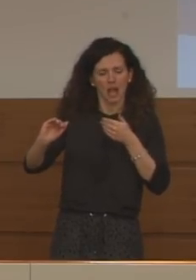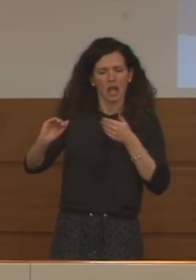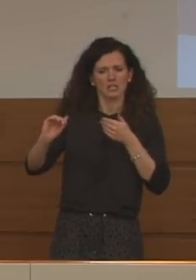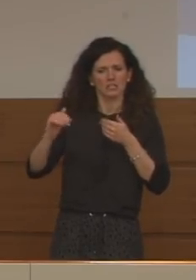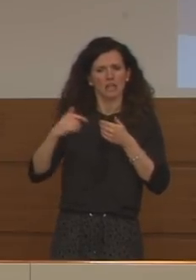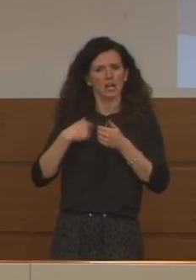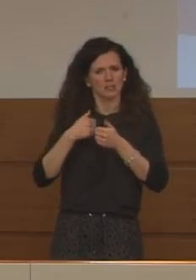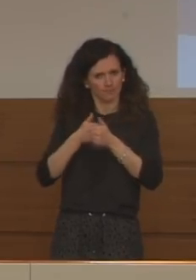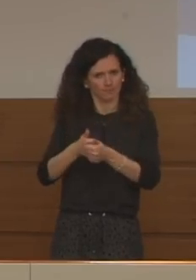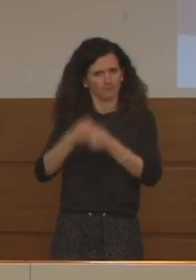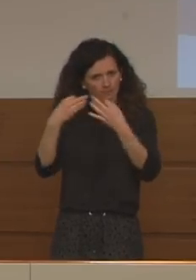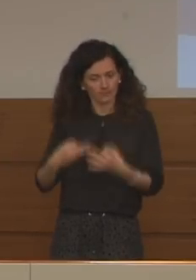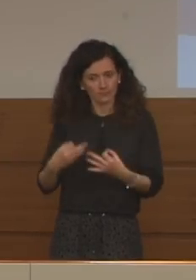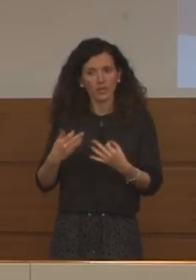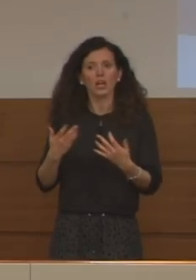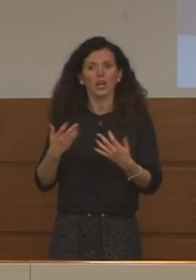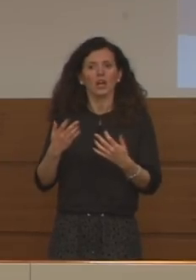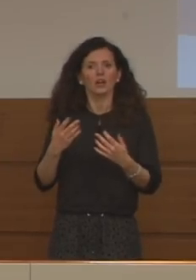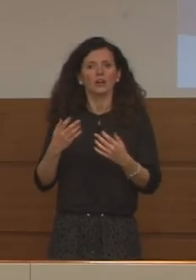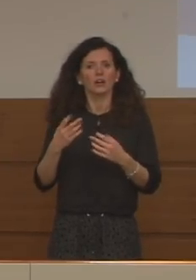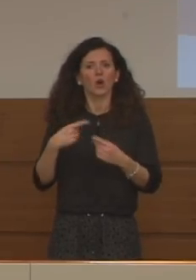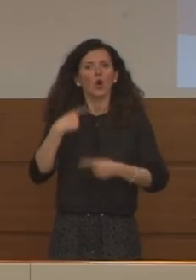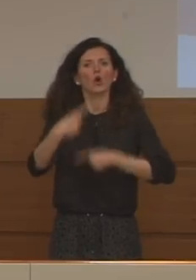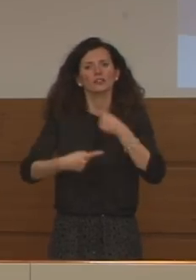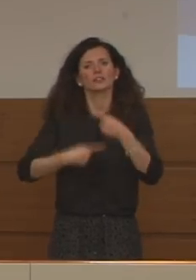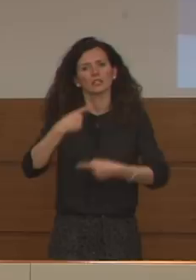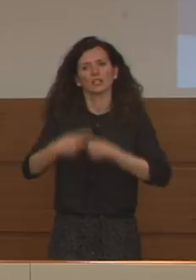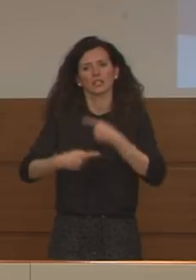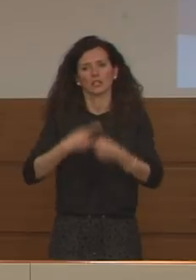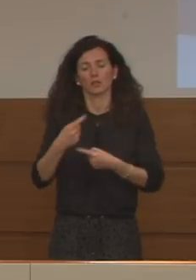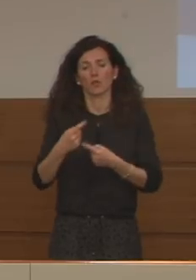il più possibile sostenibile. Quindi da questo anche la mia enfasi sulla call